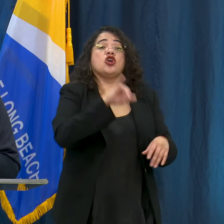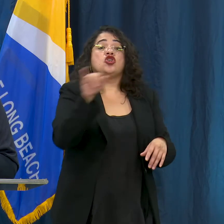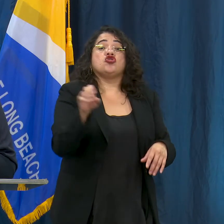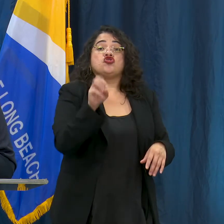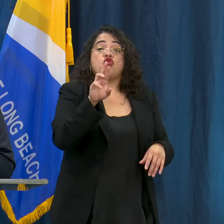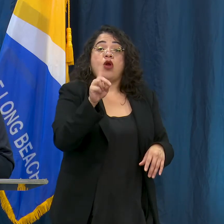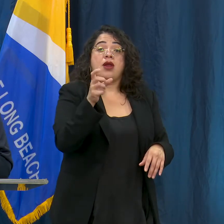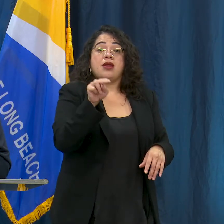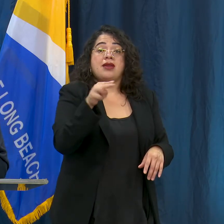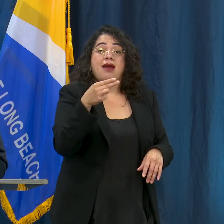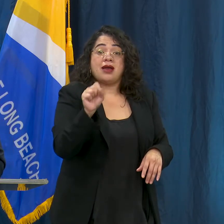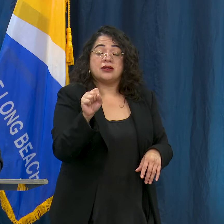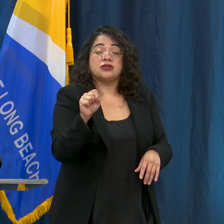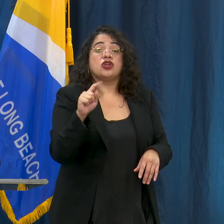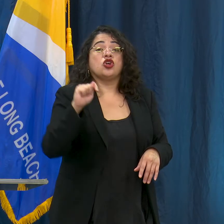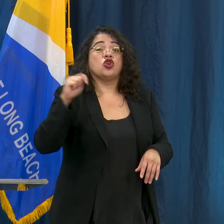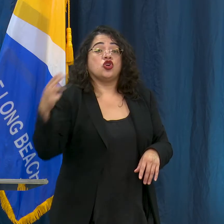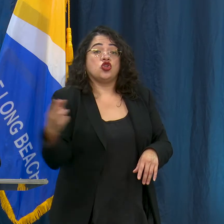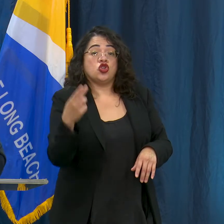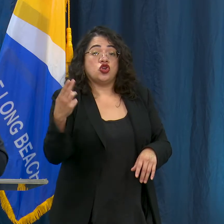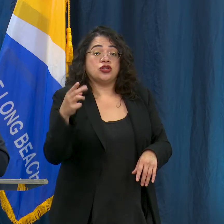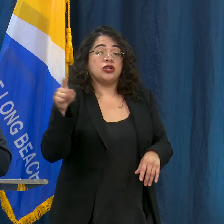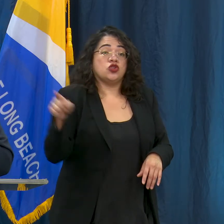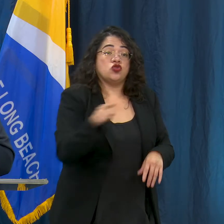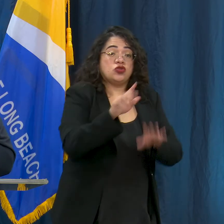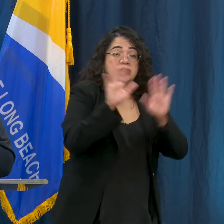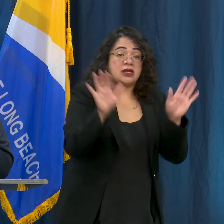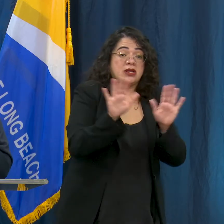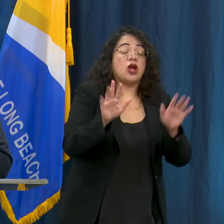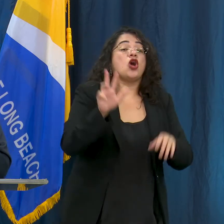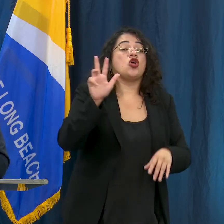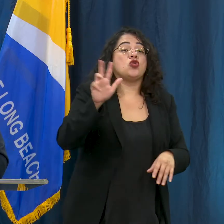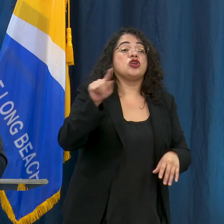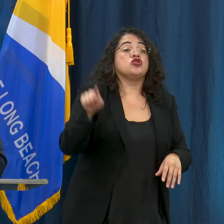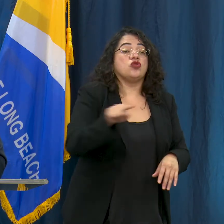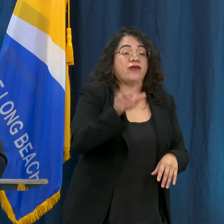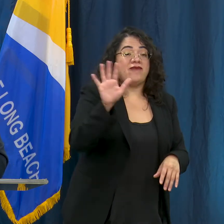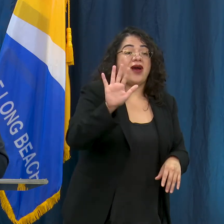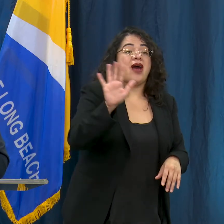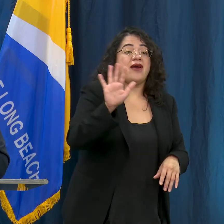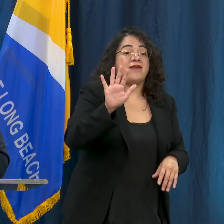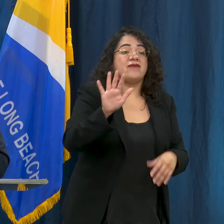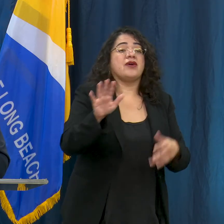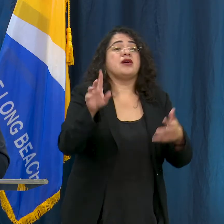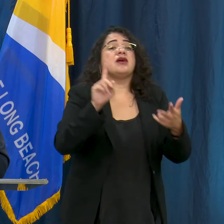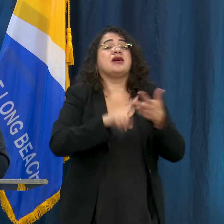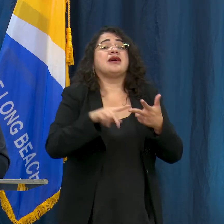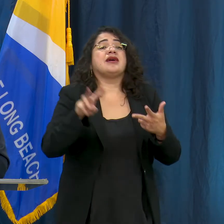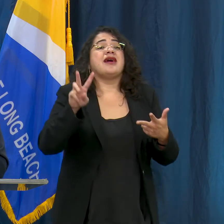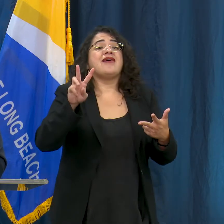es de bez a domingo de três a cinco de la tarde en el Estadio a veterans case